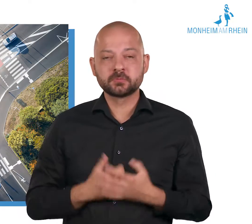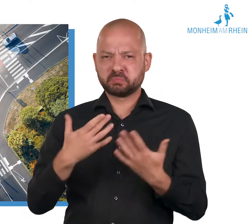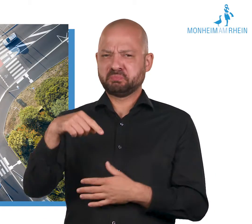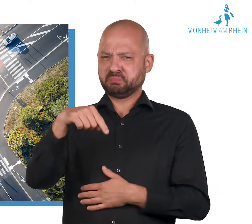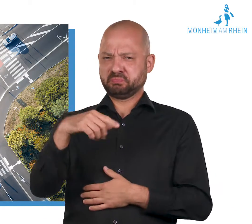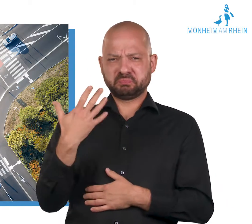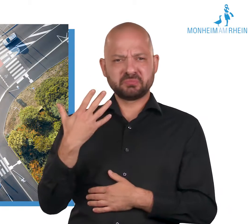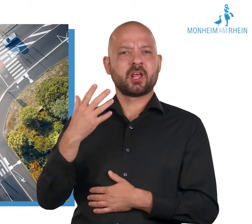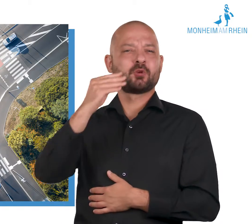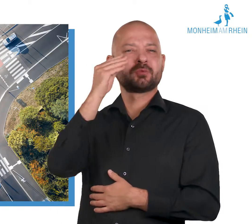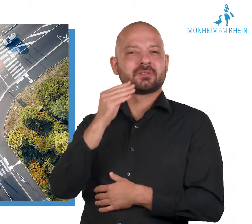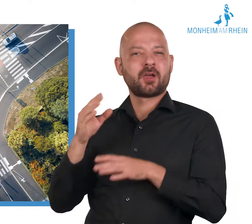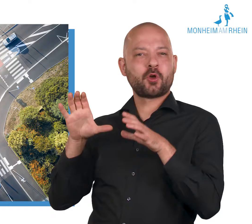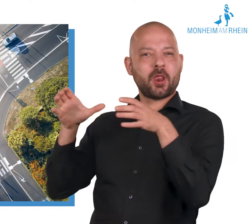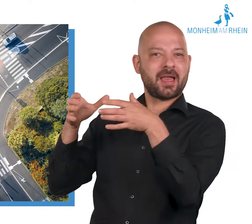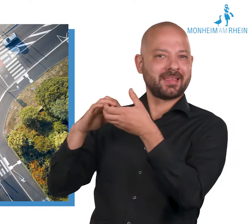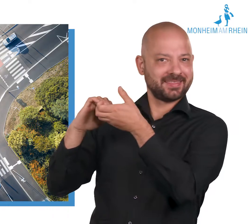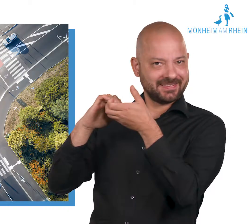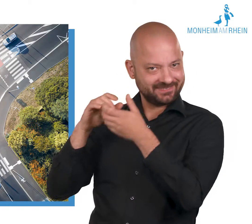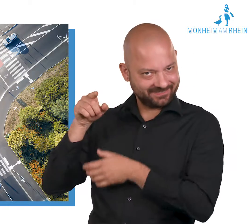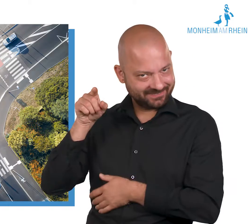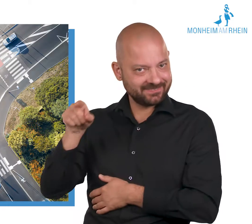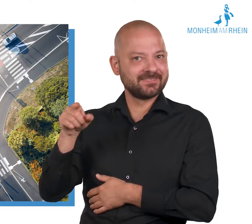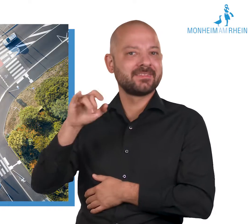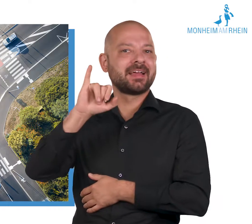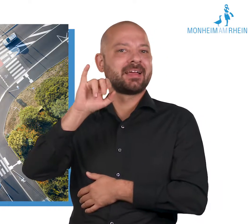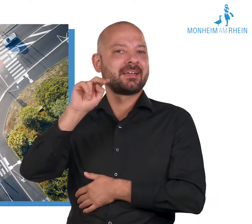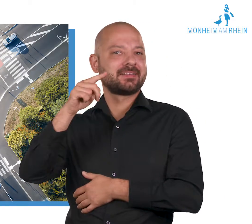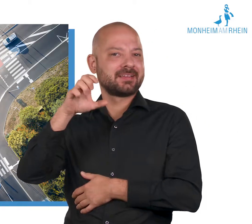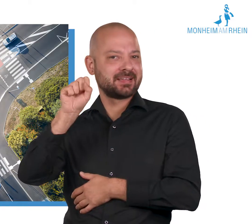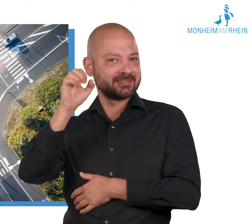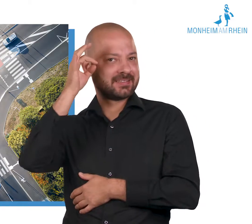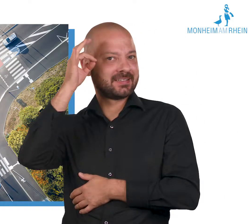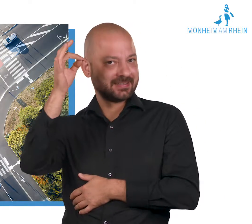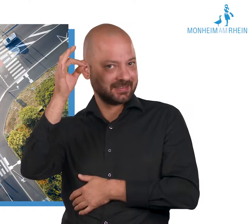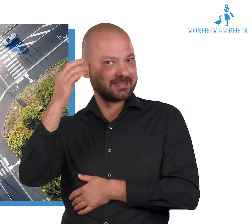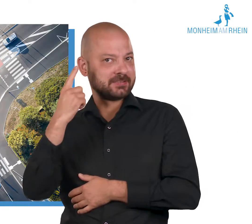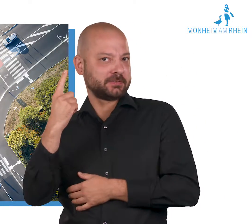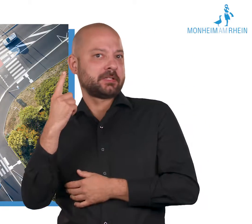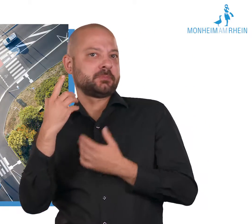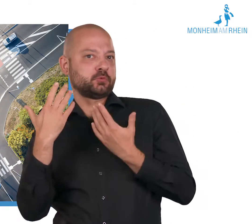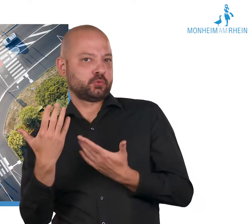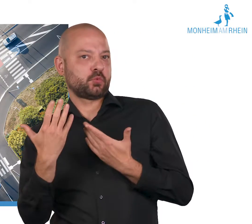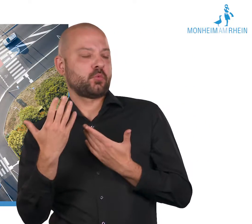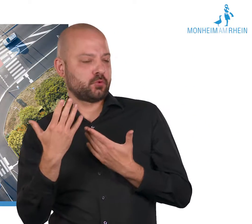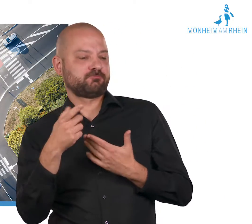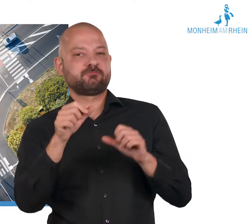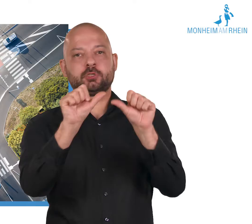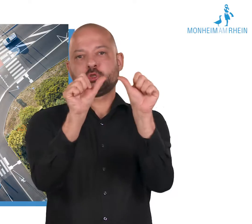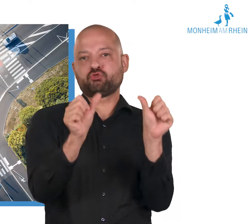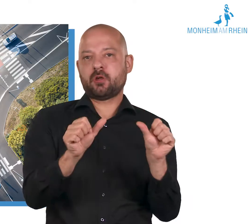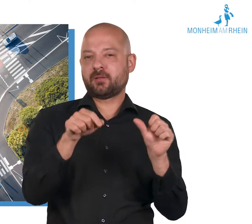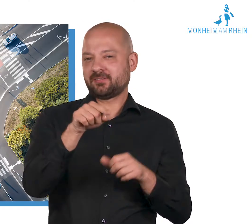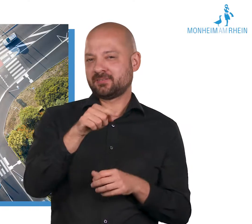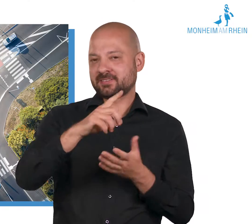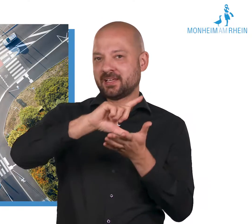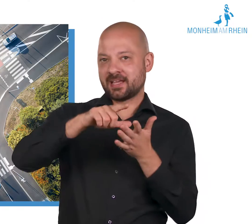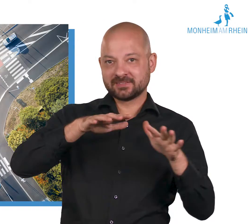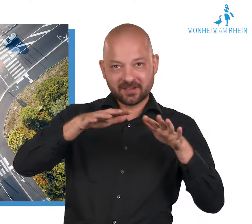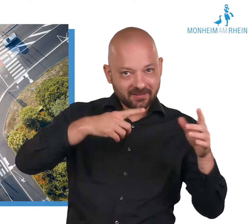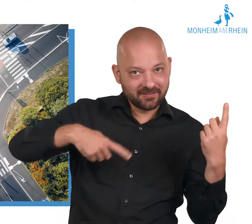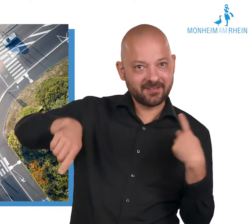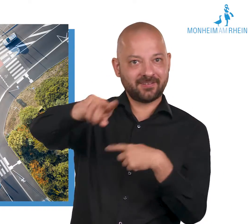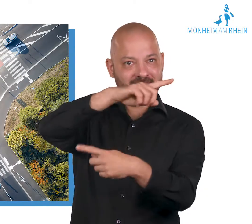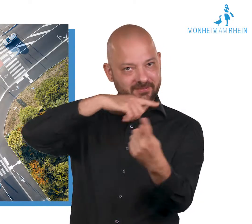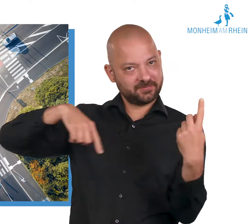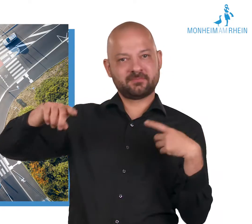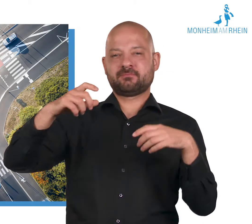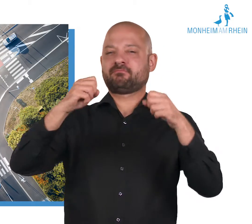Das Künstlerkollektiv Inges Idee hat den Kreisverkehr